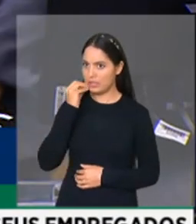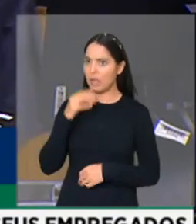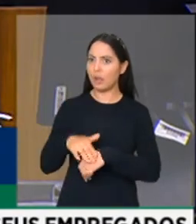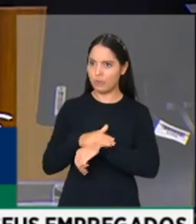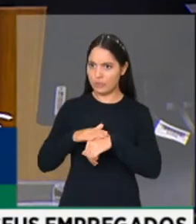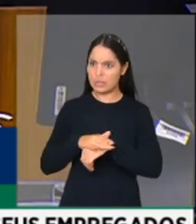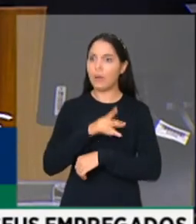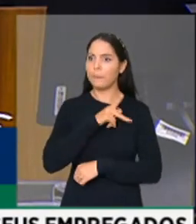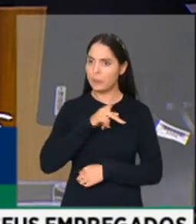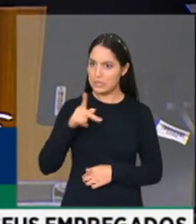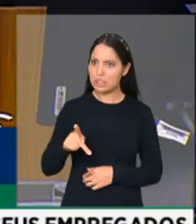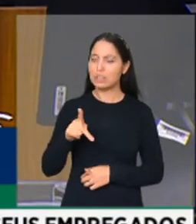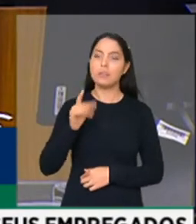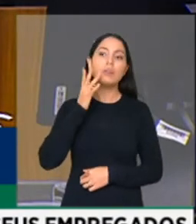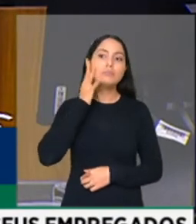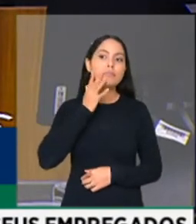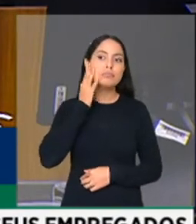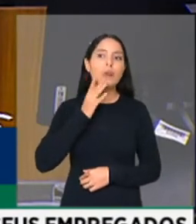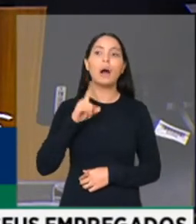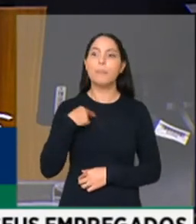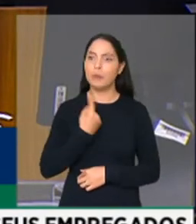O PRESIDENTE ARTHUR LIRA E DIALOGAR COM ELE UM MECANISMO